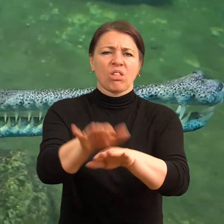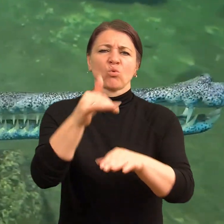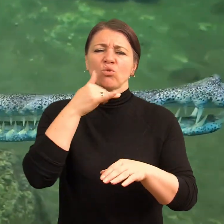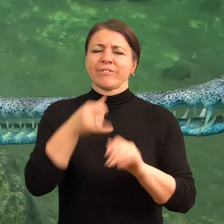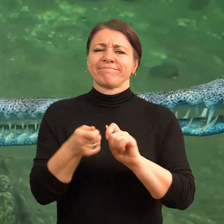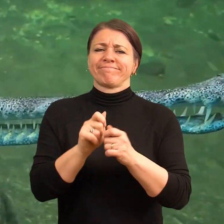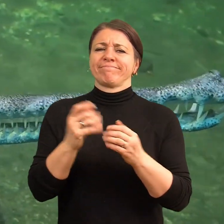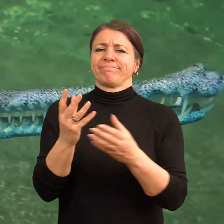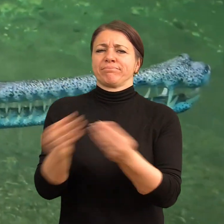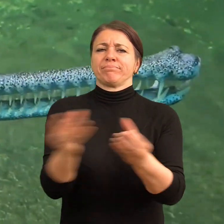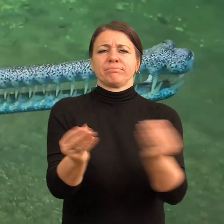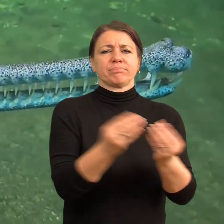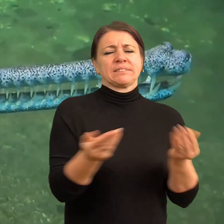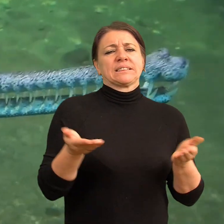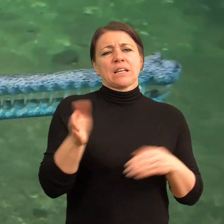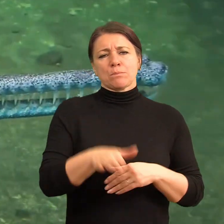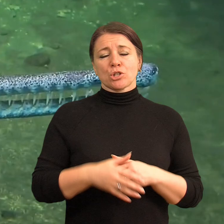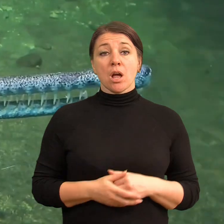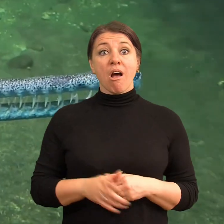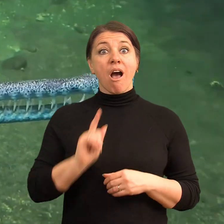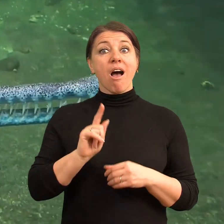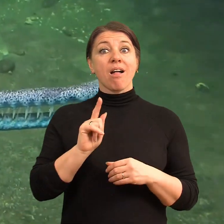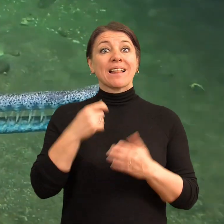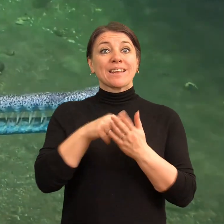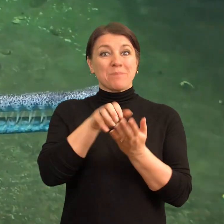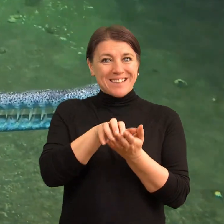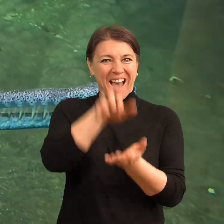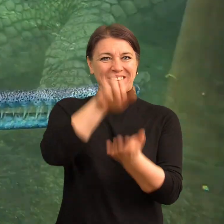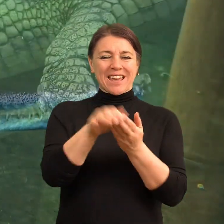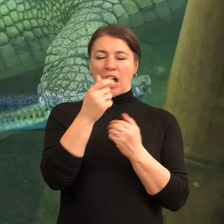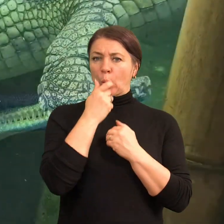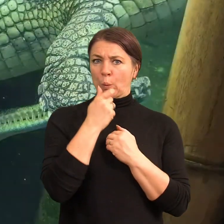Gaviáli jsou přitom v mnoha ohledech unikátní, mají úzké protažené čelisti,